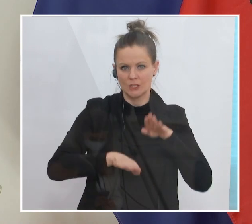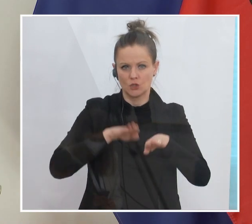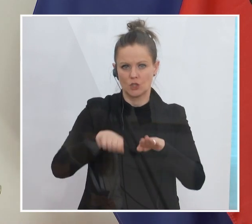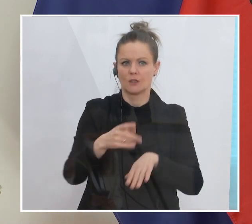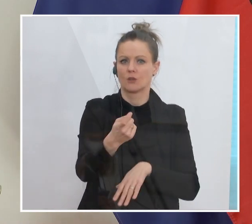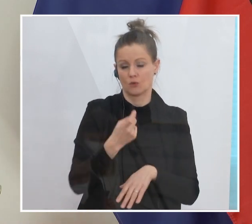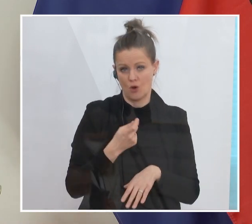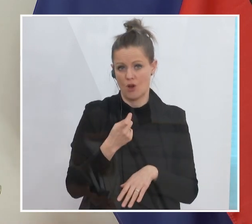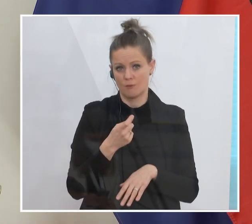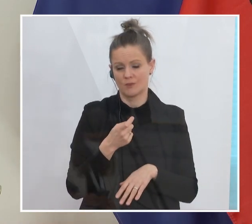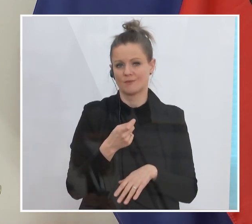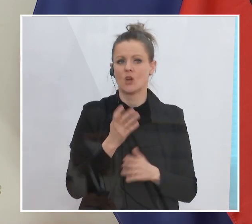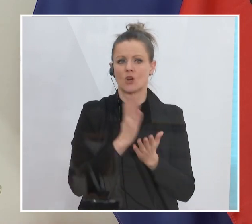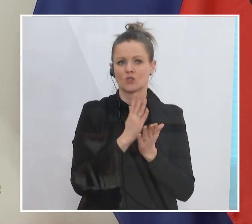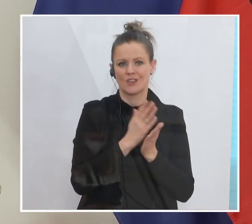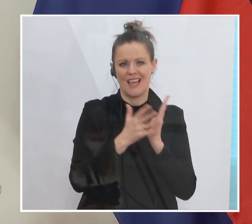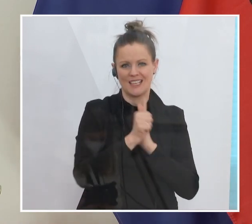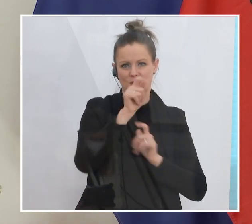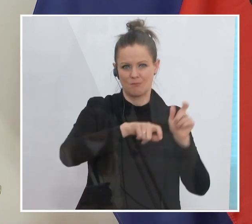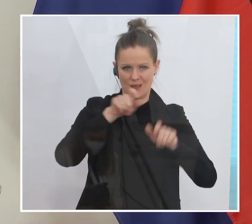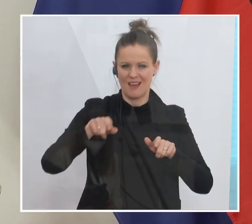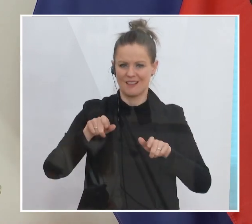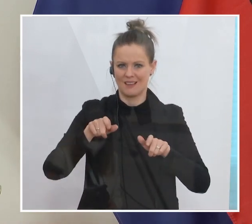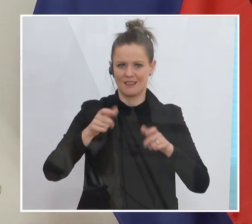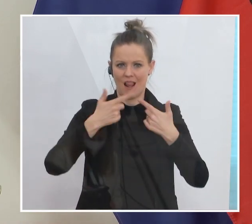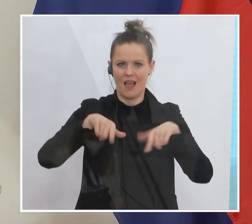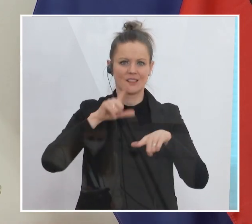allem eben auch die Expertinnen und Experten, die Landeshauptleute und